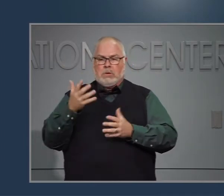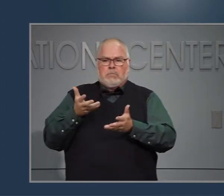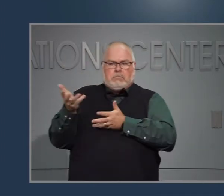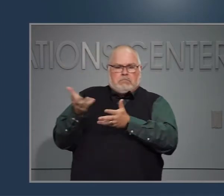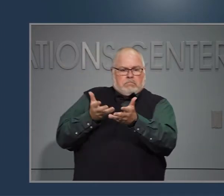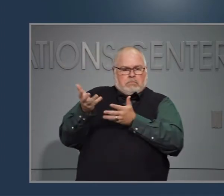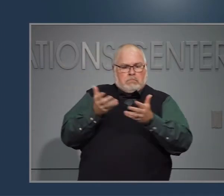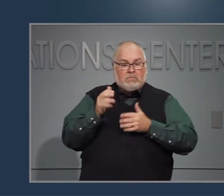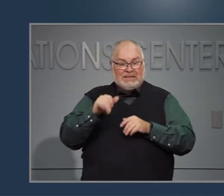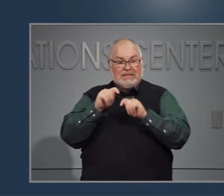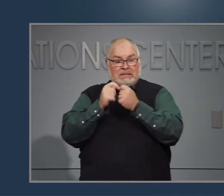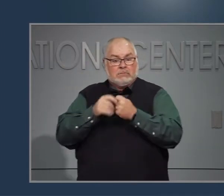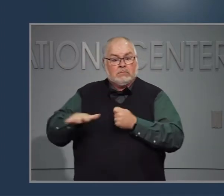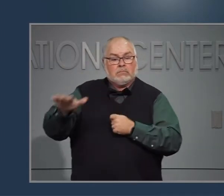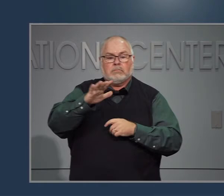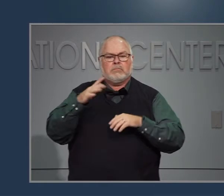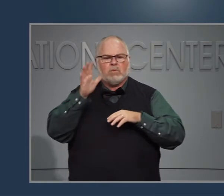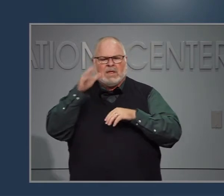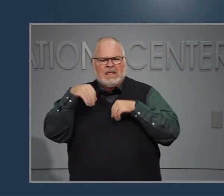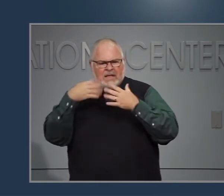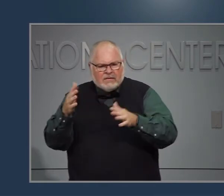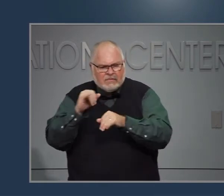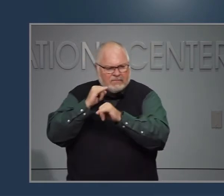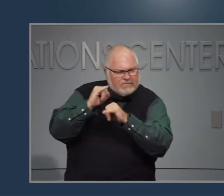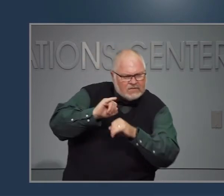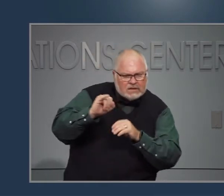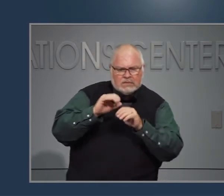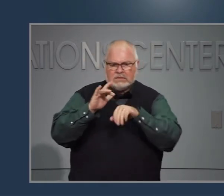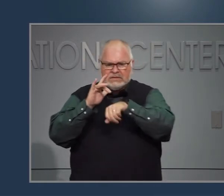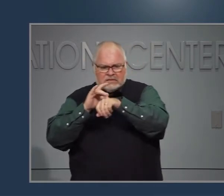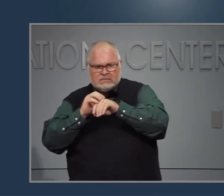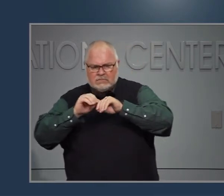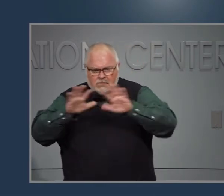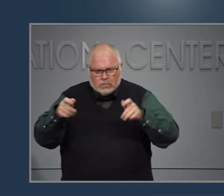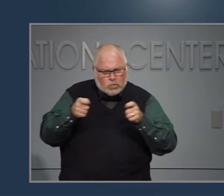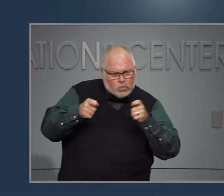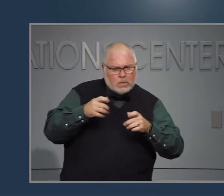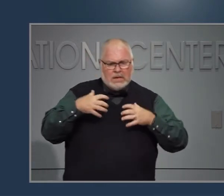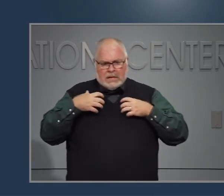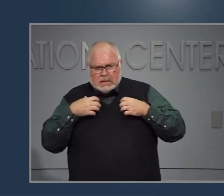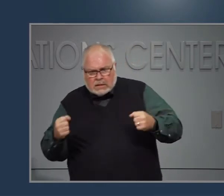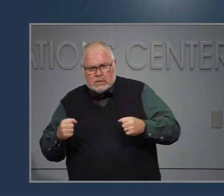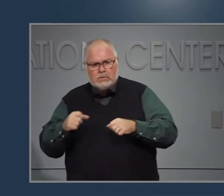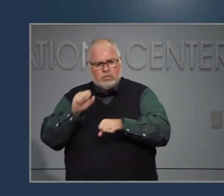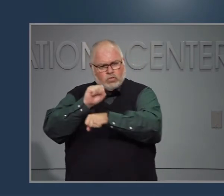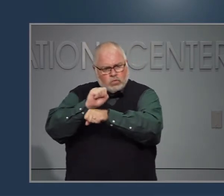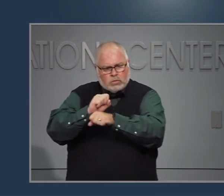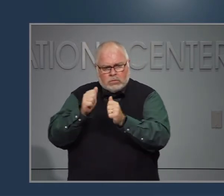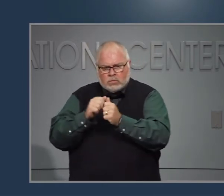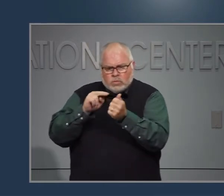cuando haya un brote también nos van a ayudar con prevención y control de inflexión incitó y